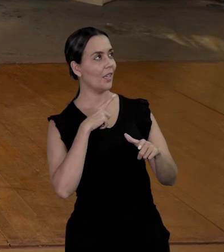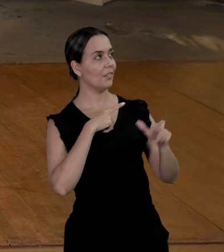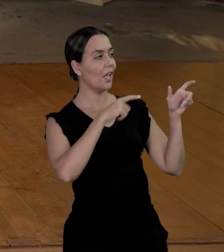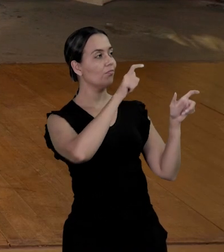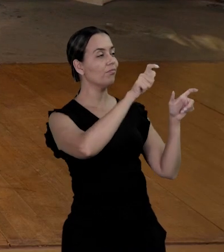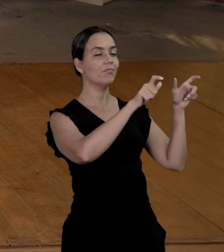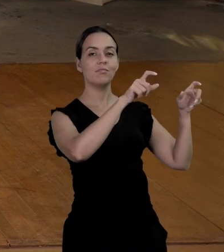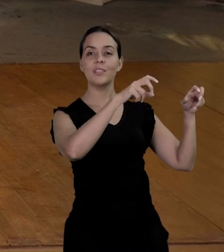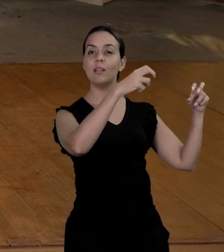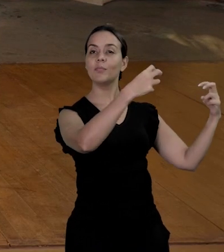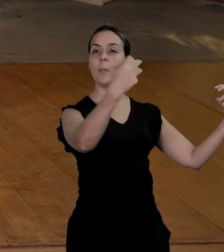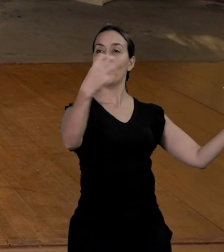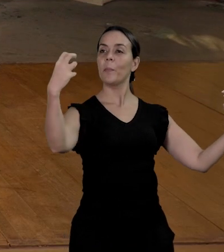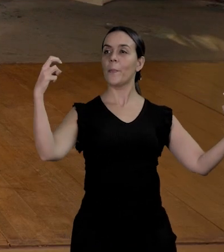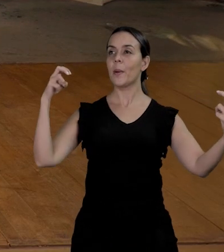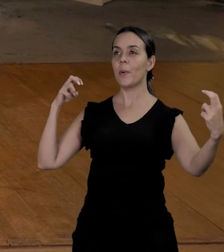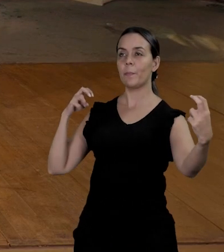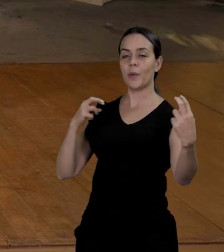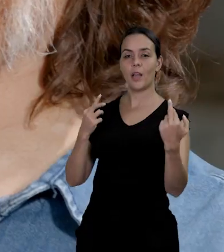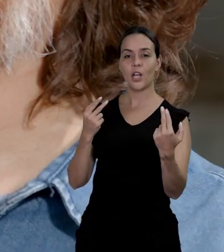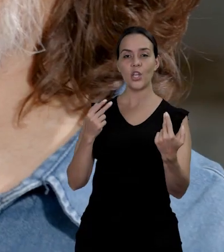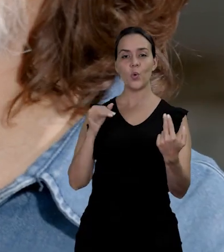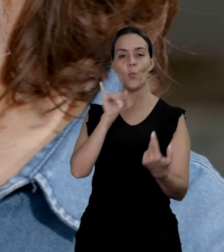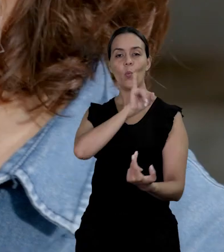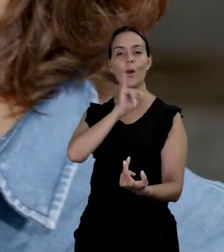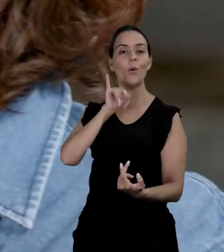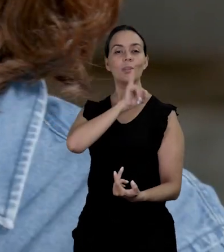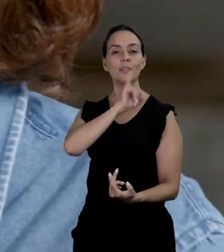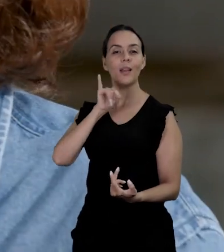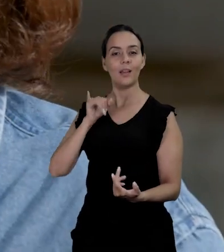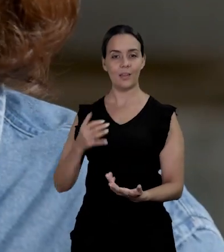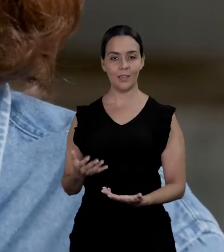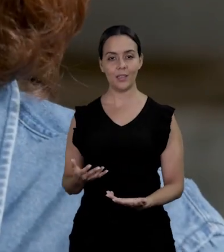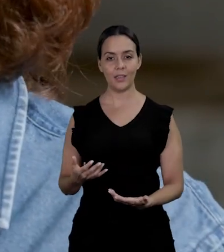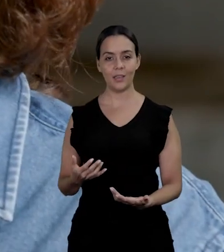em muitos lugares, diferente da perspectiva italiana do palco,